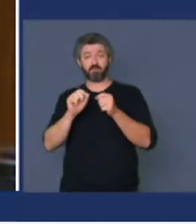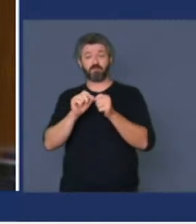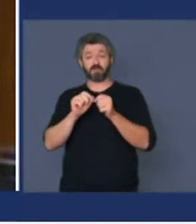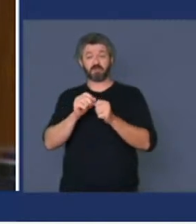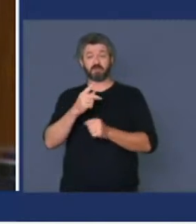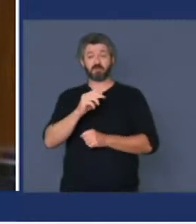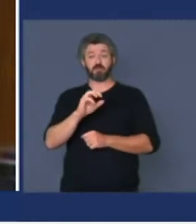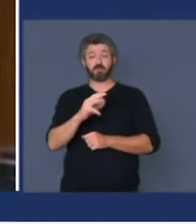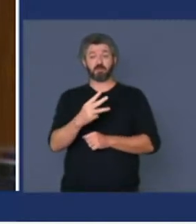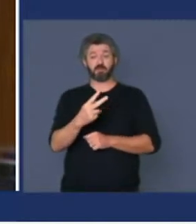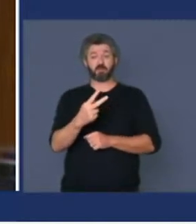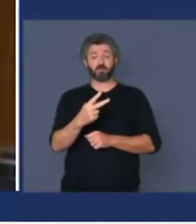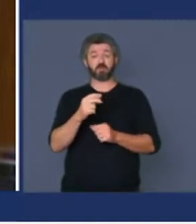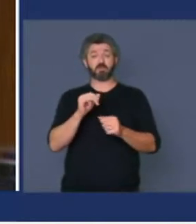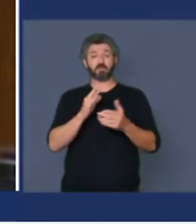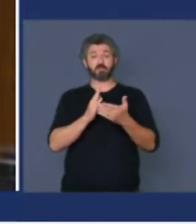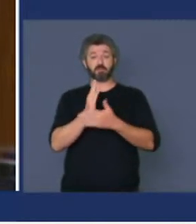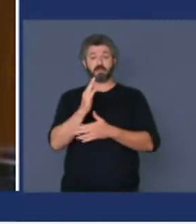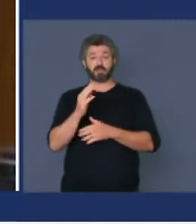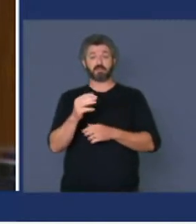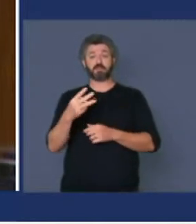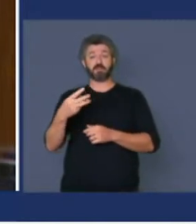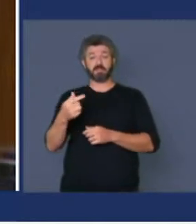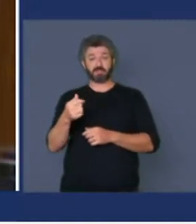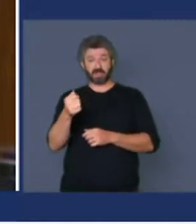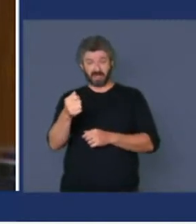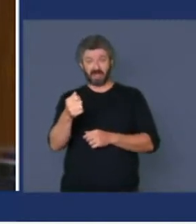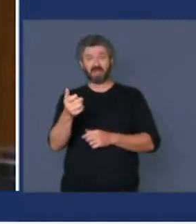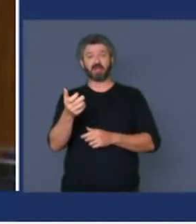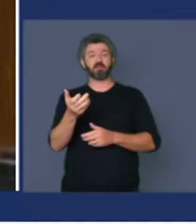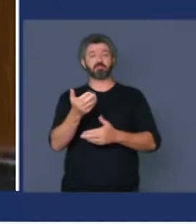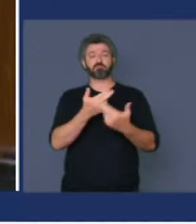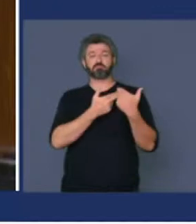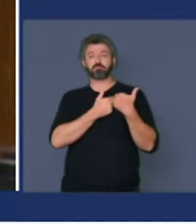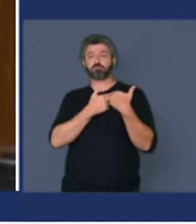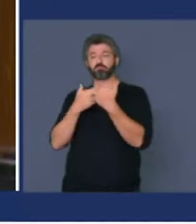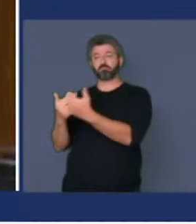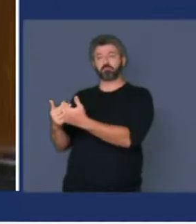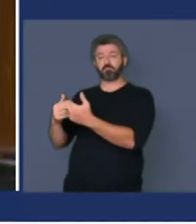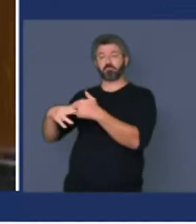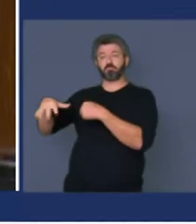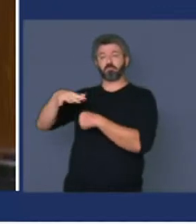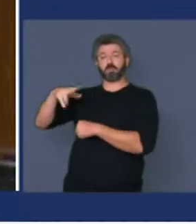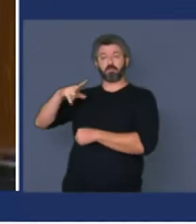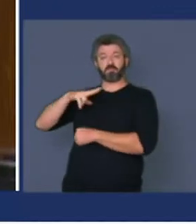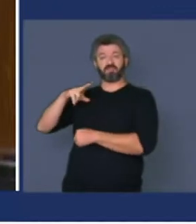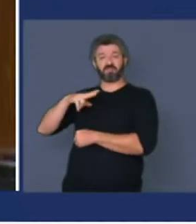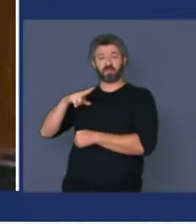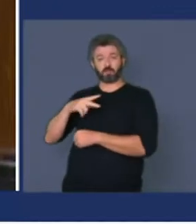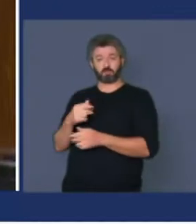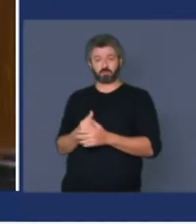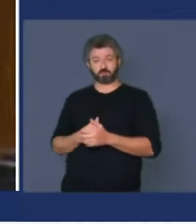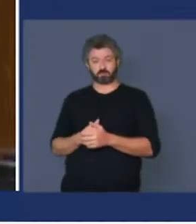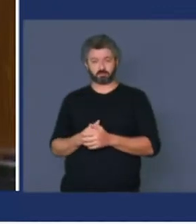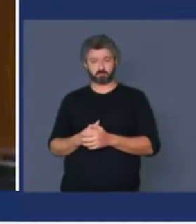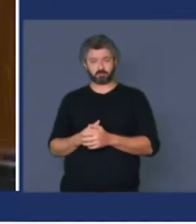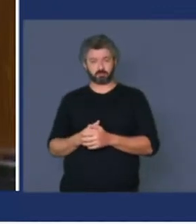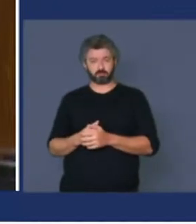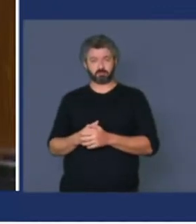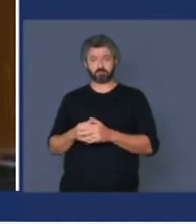QUE É TRANSFERIR PARA O SETOR PRIVADO, PARA TRANSFERIR PARA O SETOR PRIVADO PRESTAR E FAZER SERVIÇO PÚBLICO EM